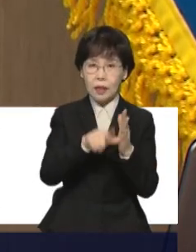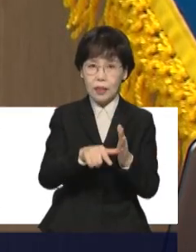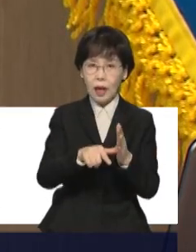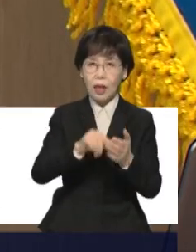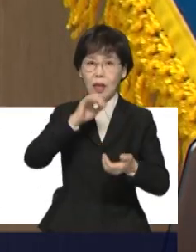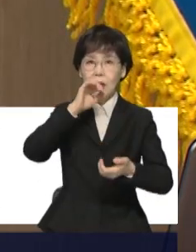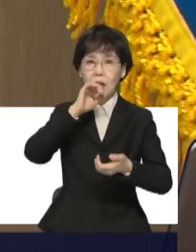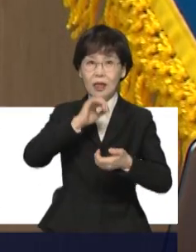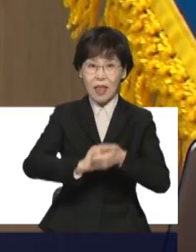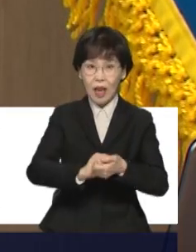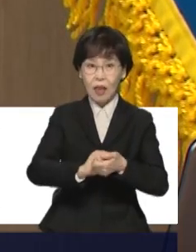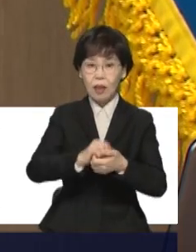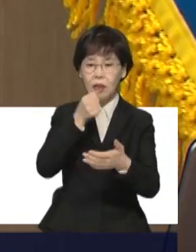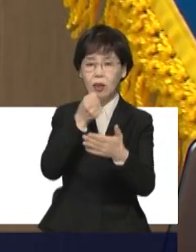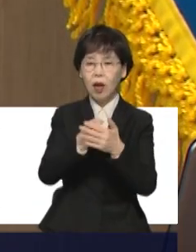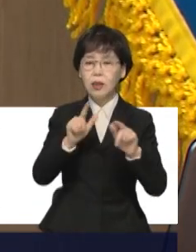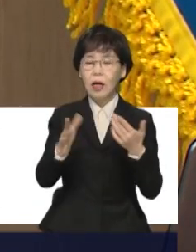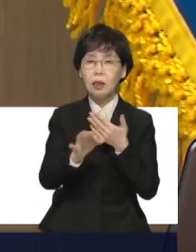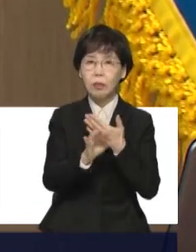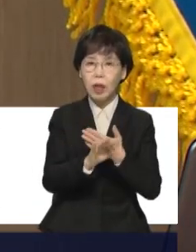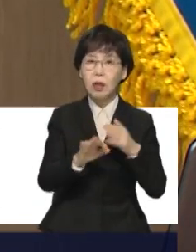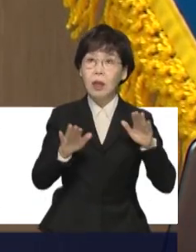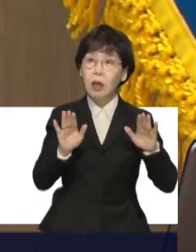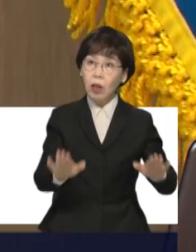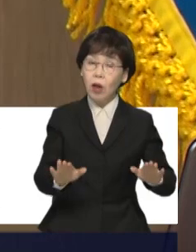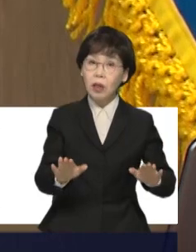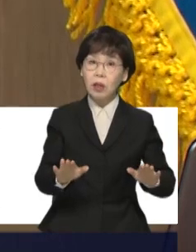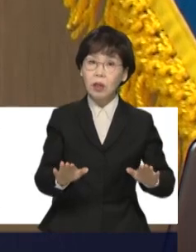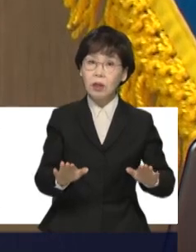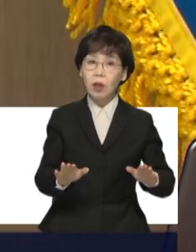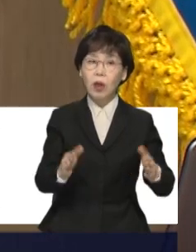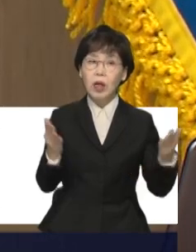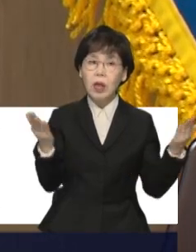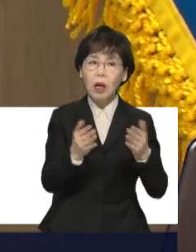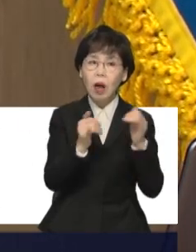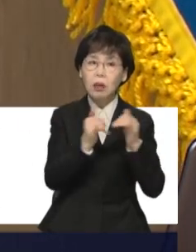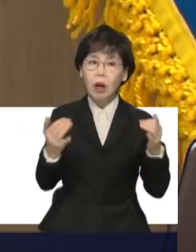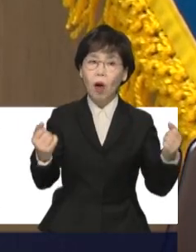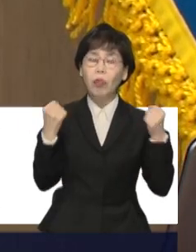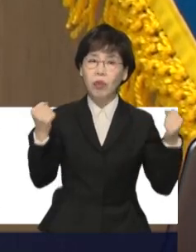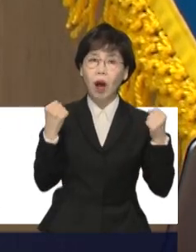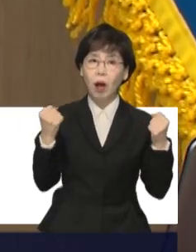않으면 현실적으로 노동 약자들의 건강권을 지키기 어렵다고 생각합니다.